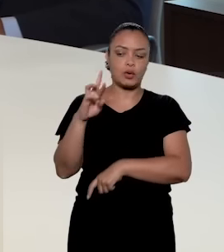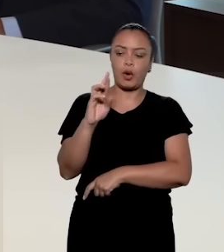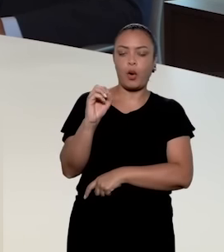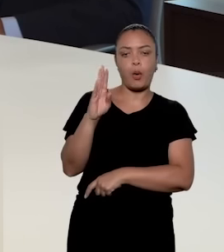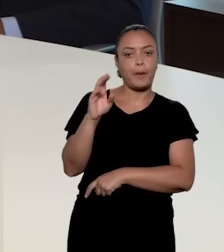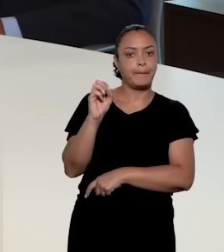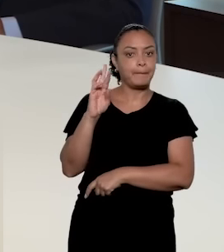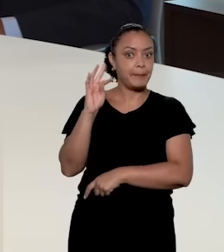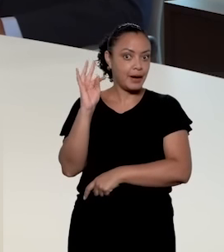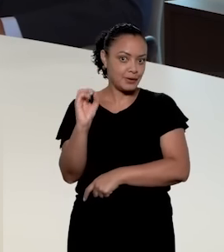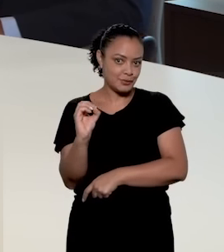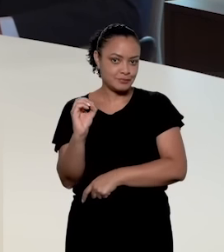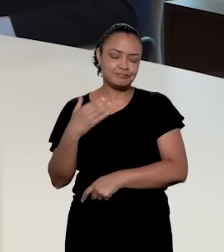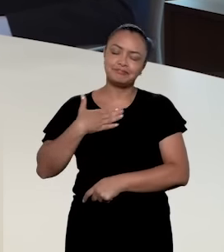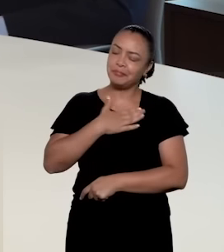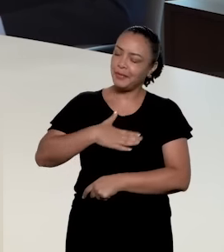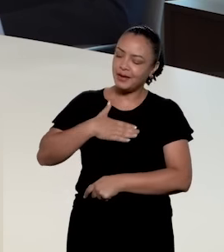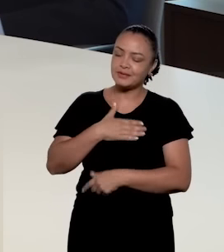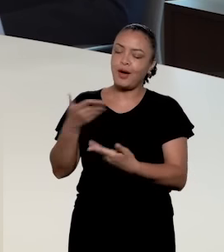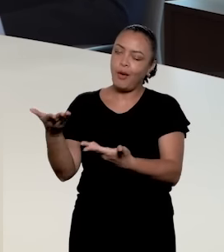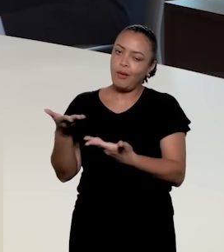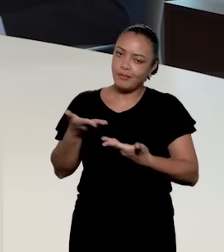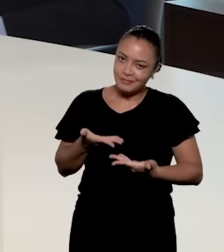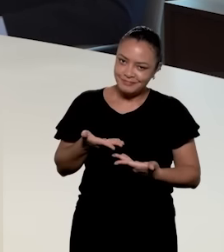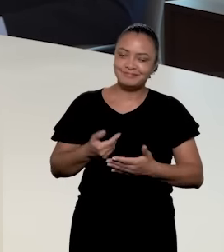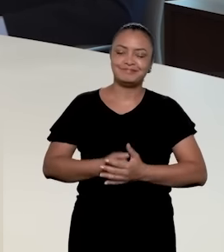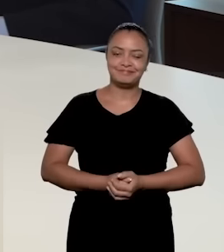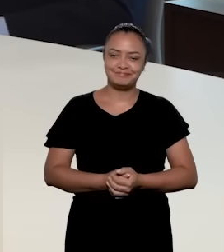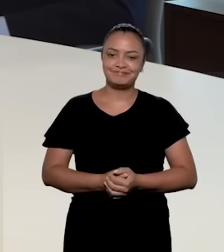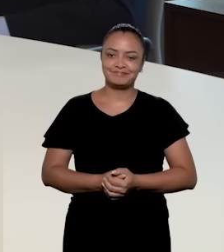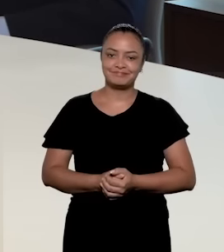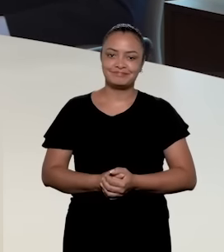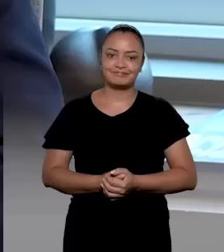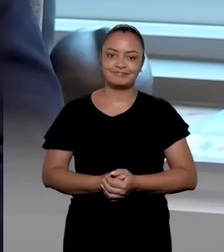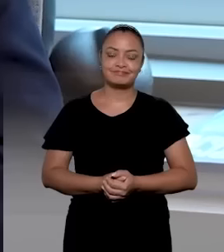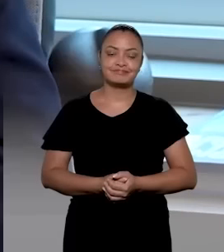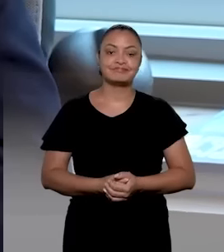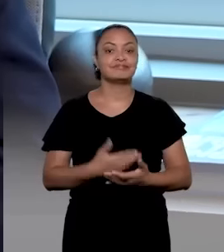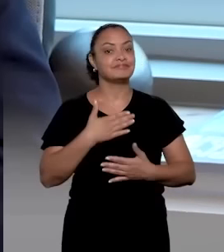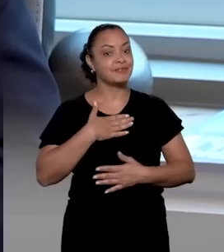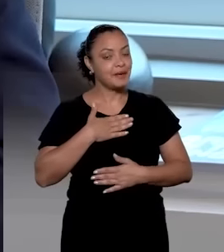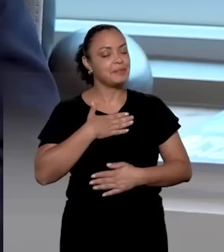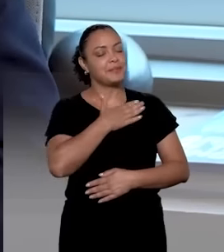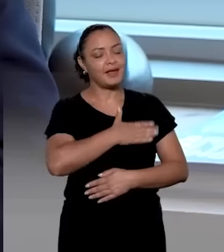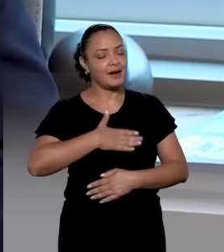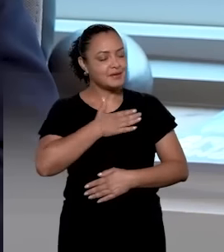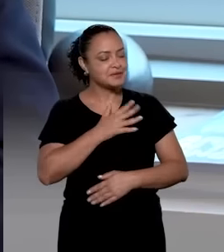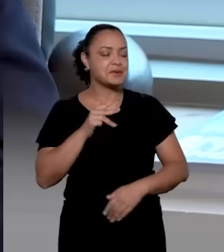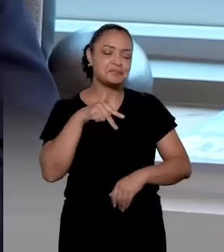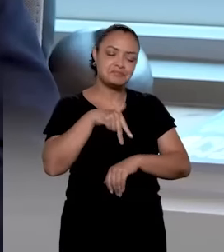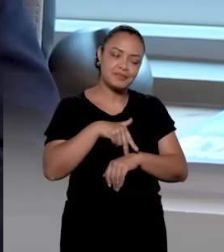Professor Roberto, imenso prazer e honra, recebê-lo aqui no Insights. Priscila, para mim, que é um prazer muito grande estar com